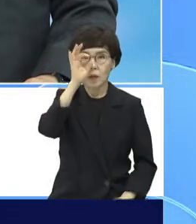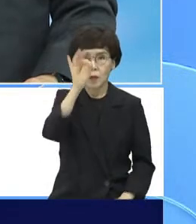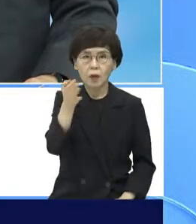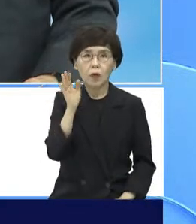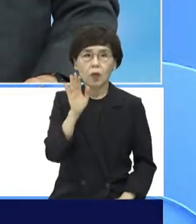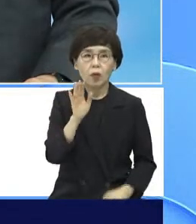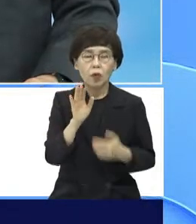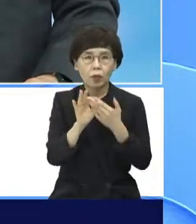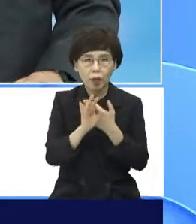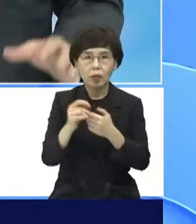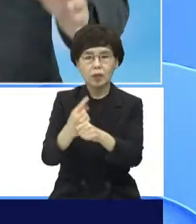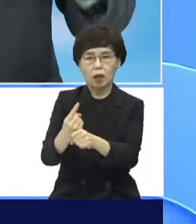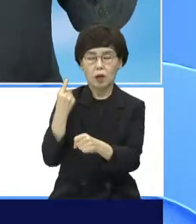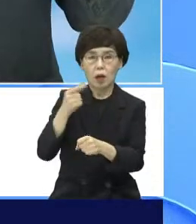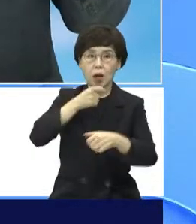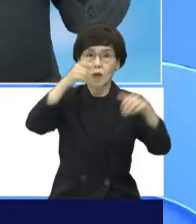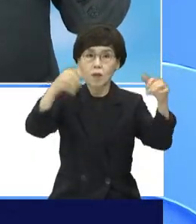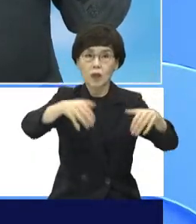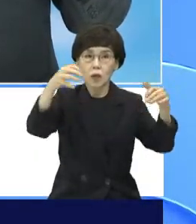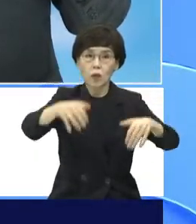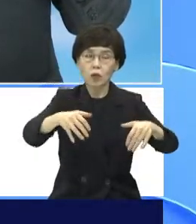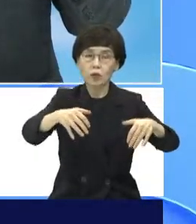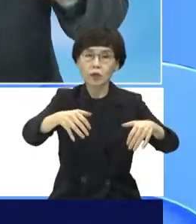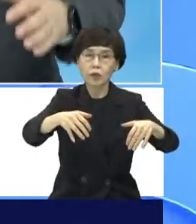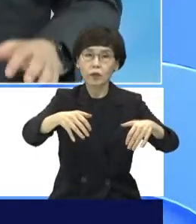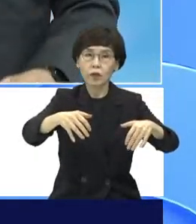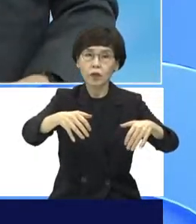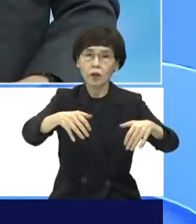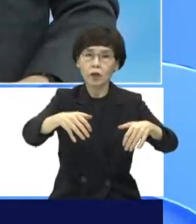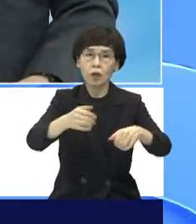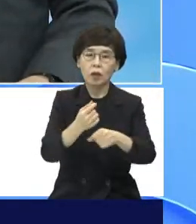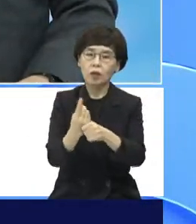같은 경우에는 비가 오는 시간은 어느 정도 평년과 비슷했는데 남부 지방에 비가